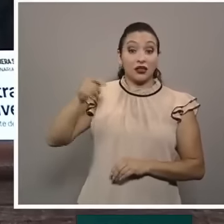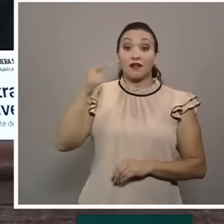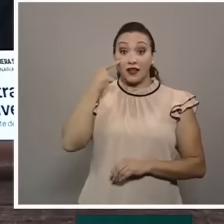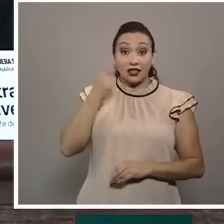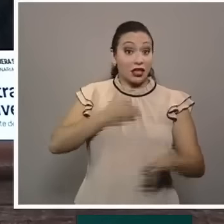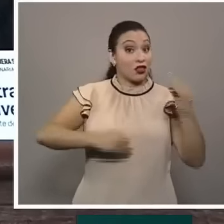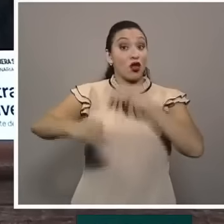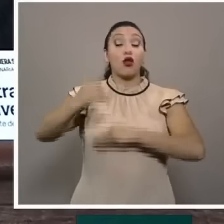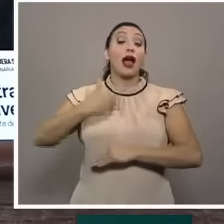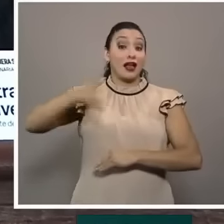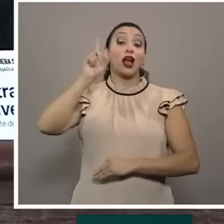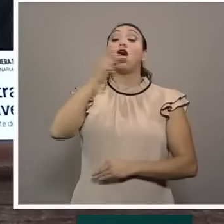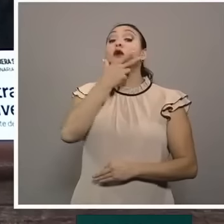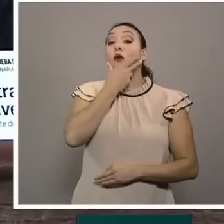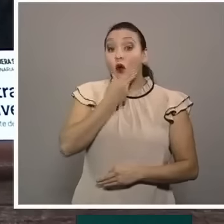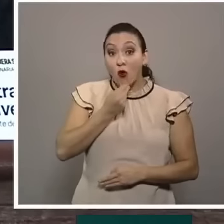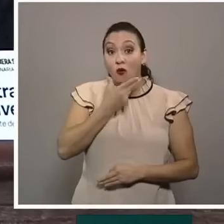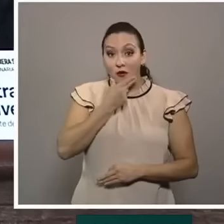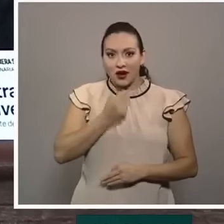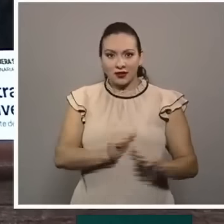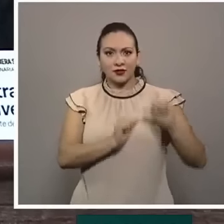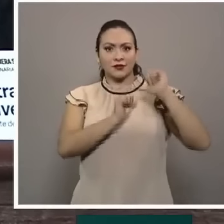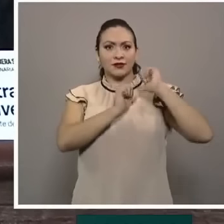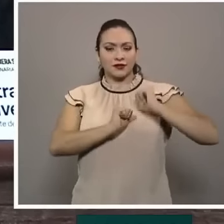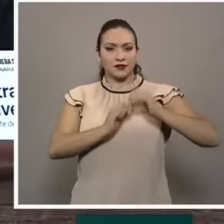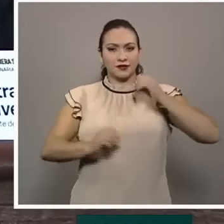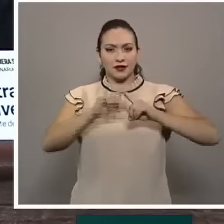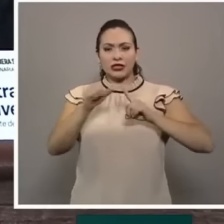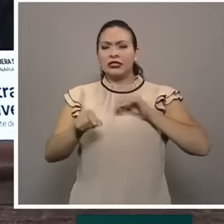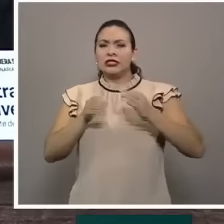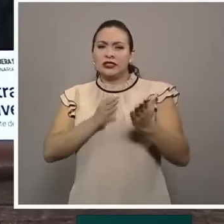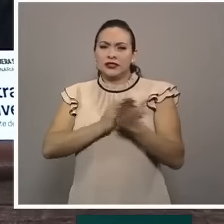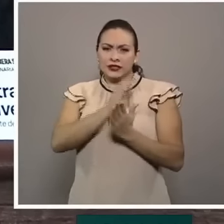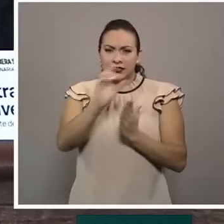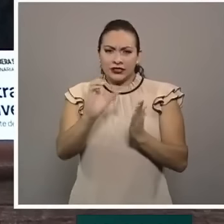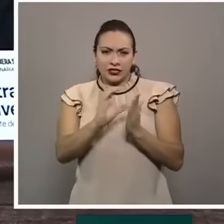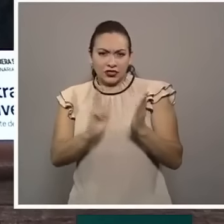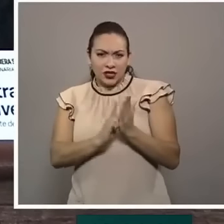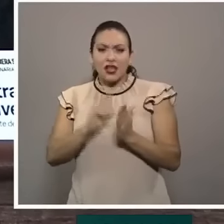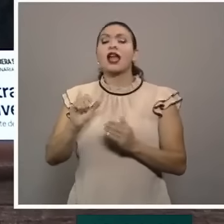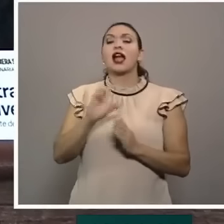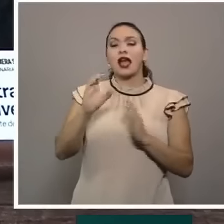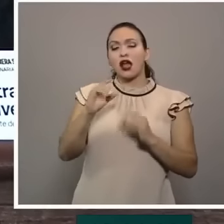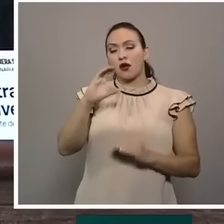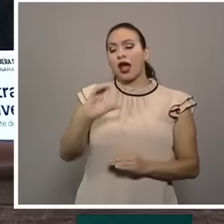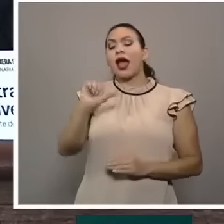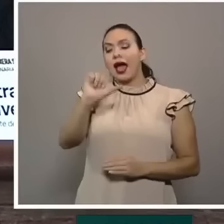de cumplir con sus funciones que les otorgó la Constitución de Apatzingan. Hoy, por fortuna,